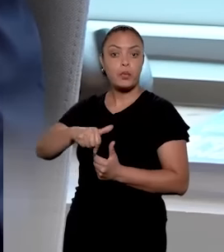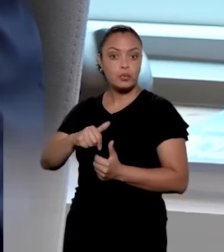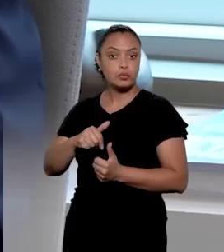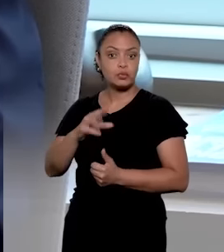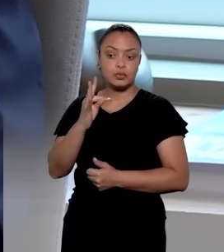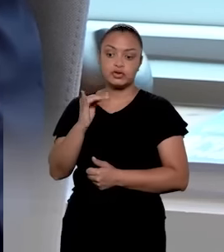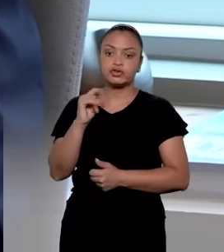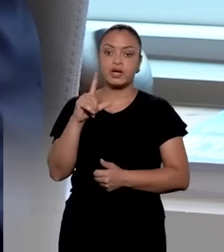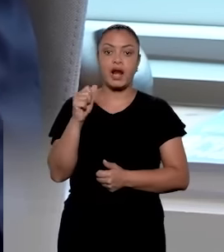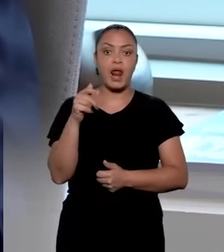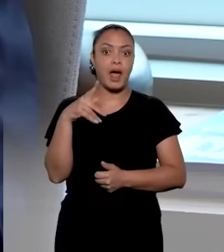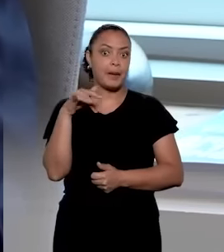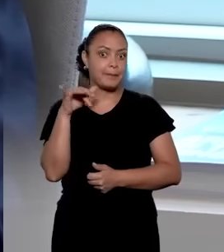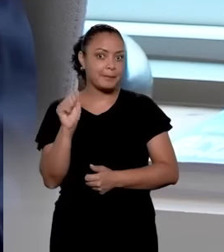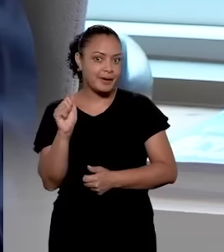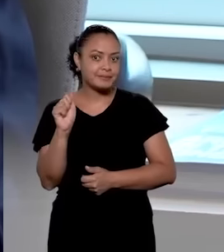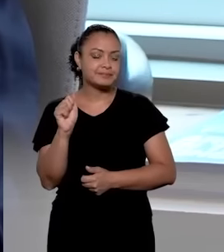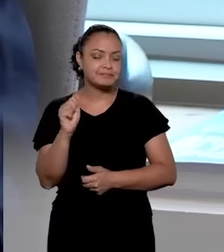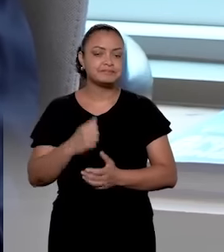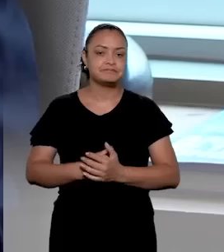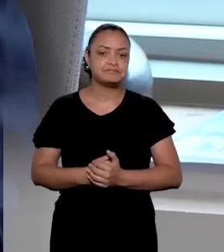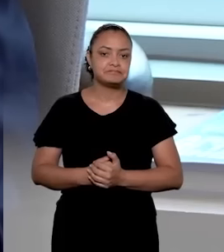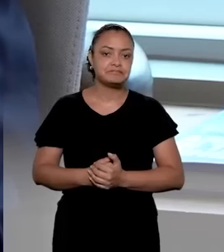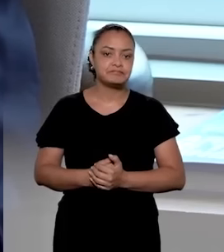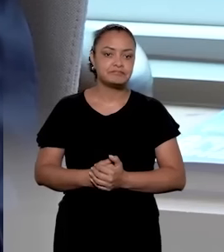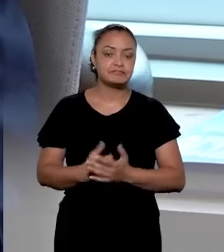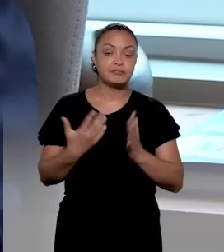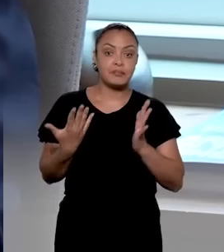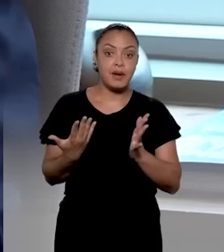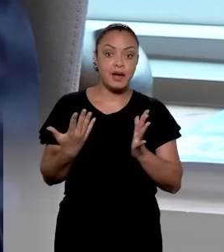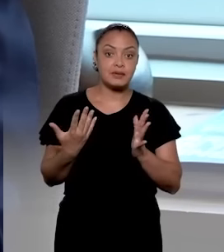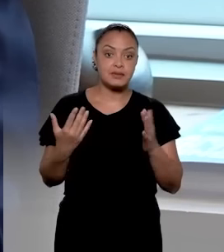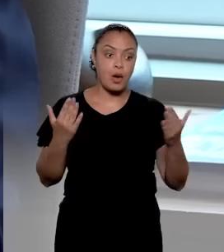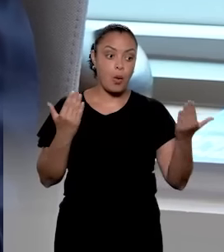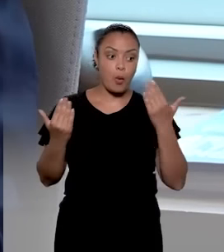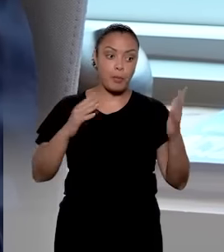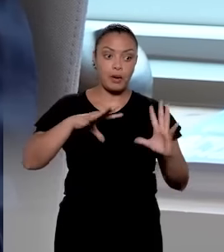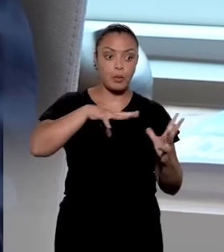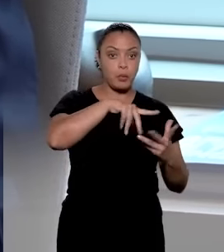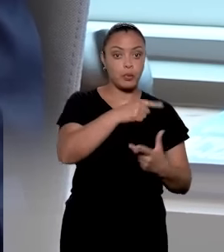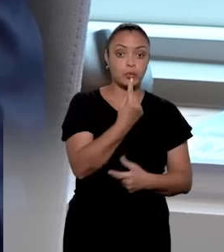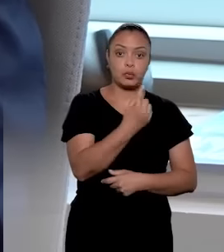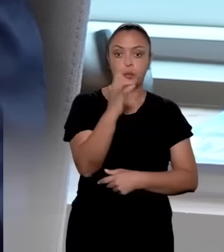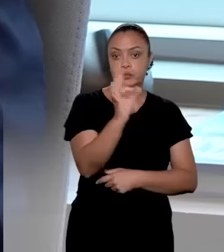maior produtor mundial de tilápia, que não é um peixe nosso, é um peixe que vem da Ásia. É introduzido, não é? Mas, no mundo menos de 1%.